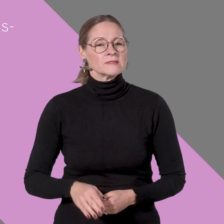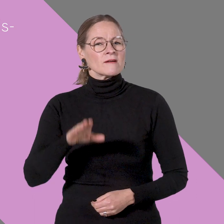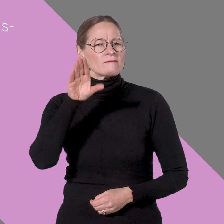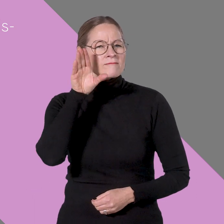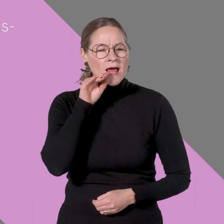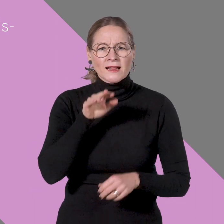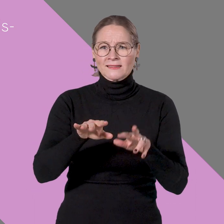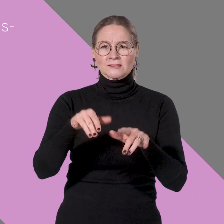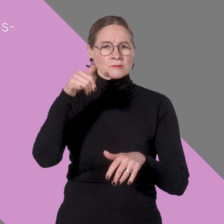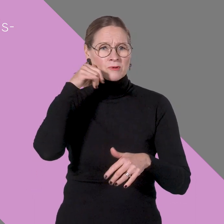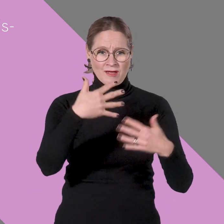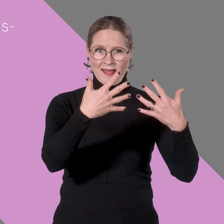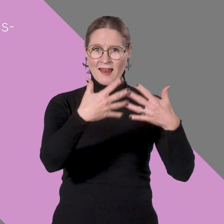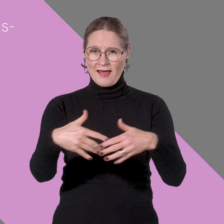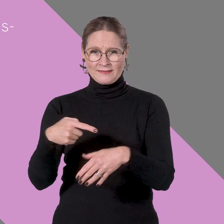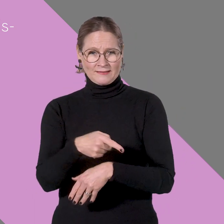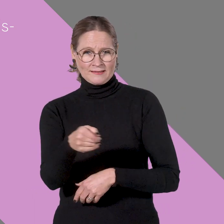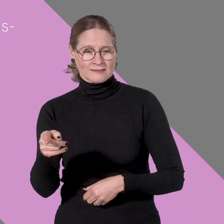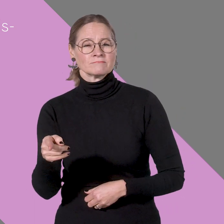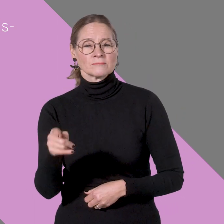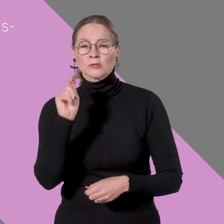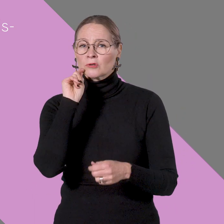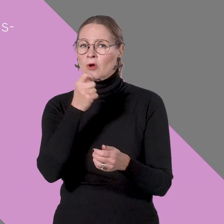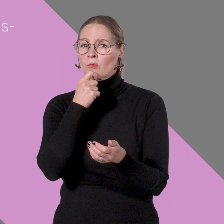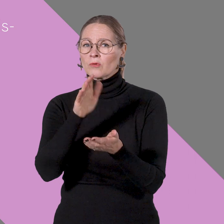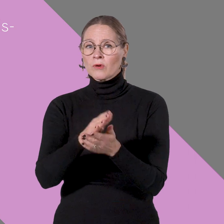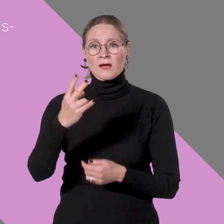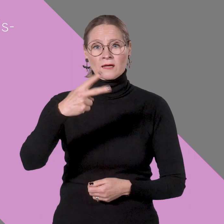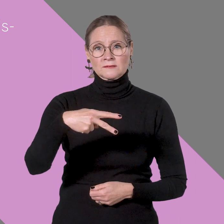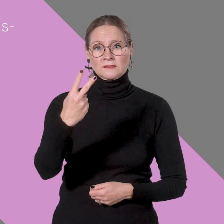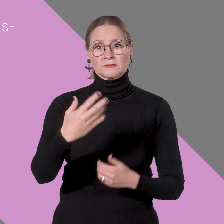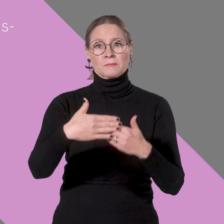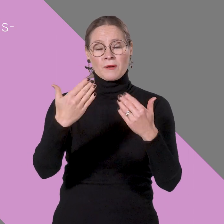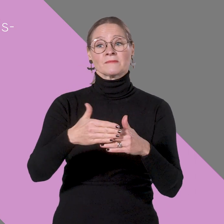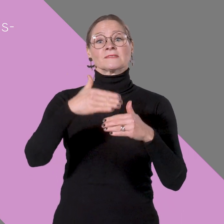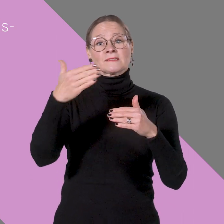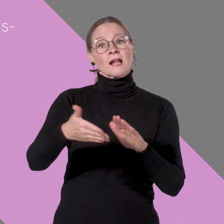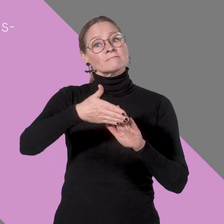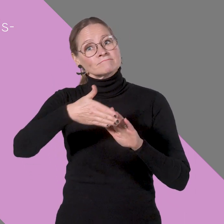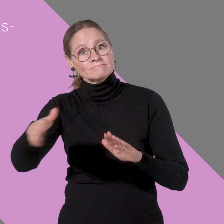Vanhoilla tekstipuhelinlaitteilla ei voi enää 22.12.2023 jälkeen -